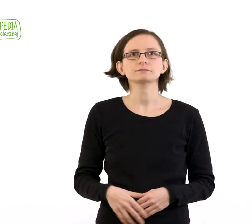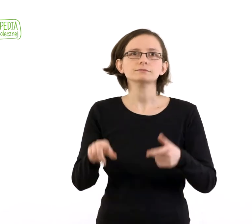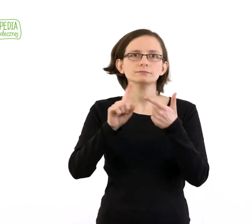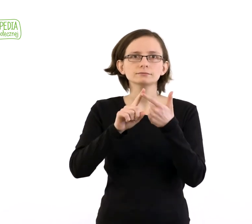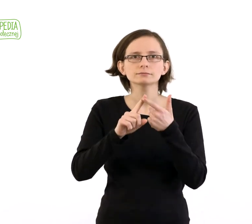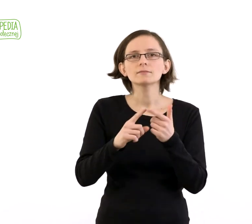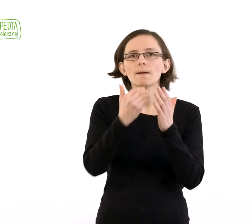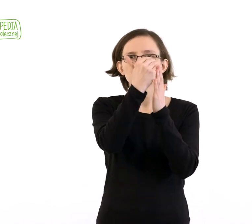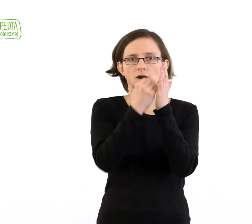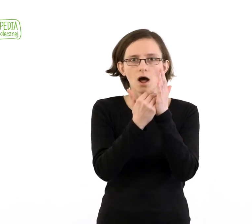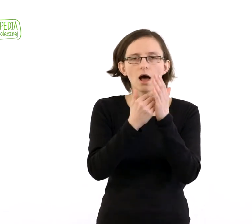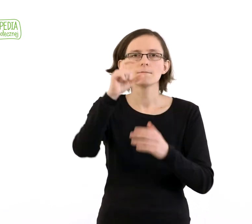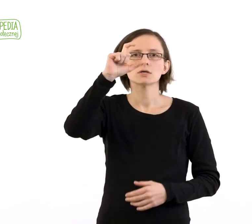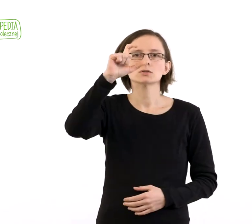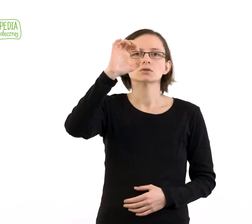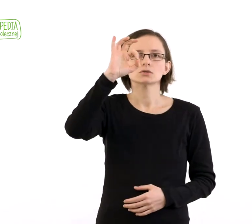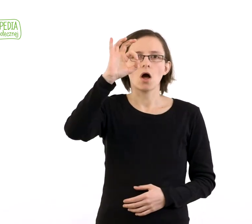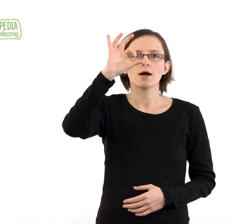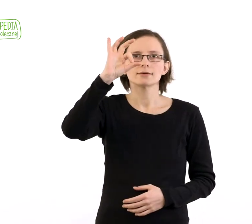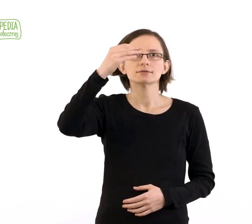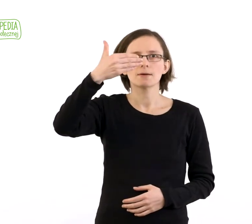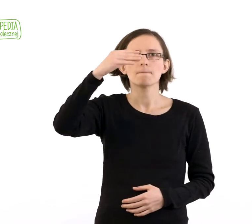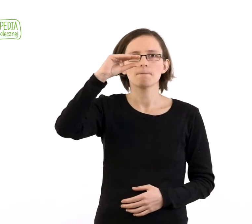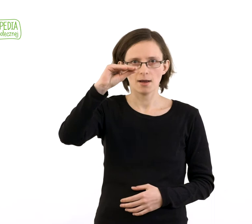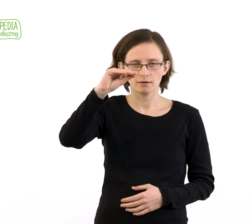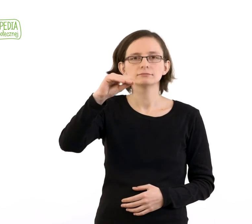2. Program COSME